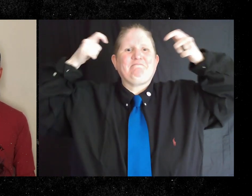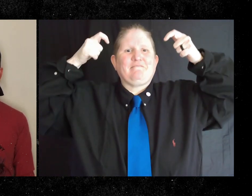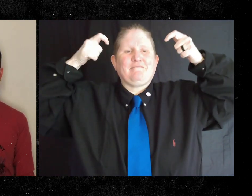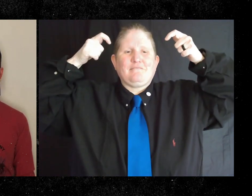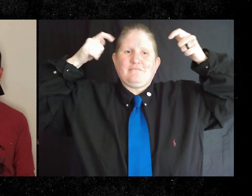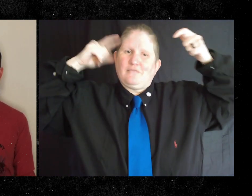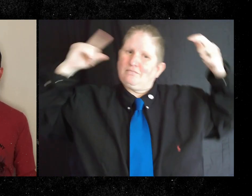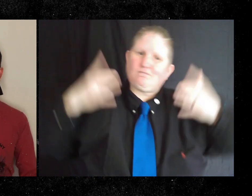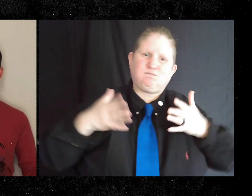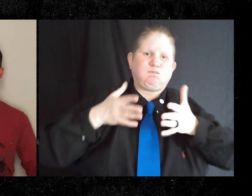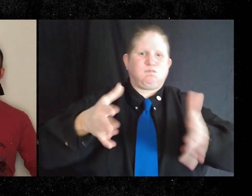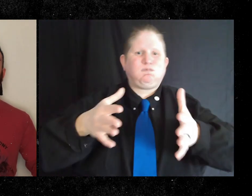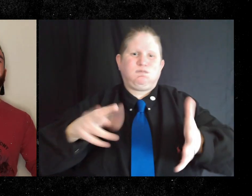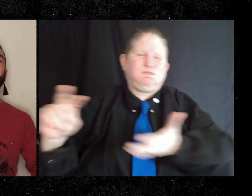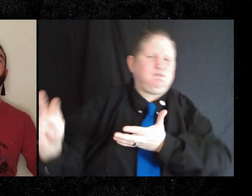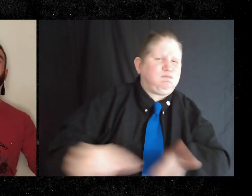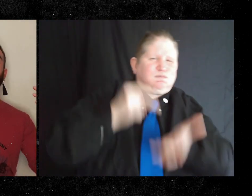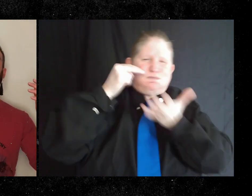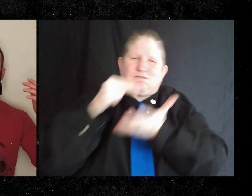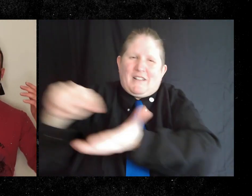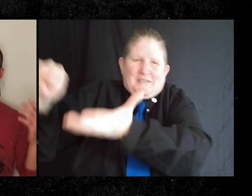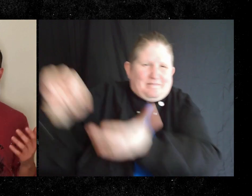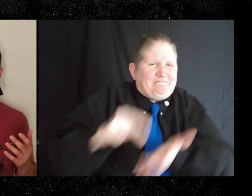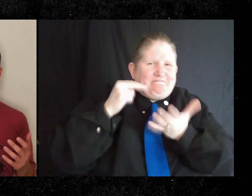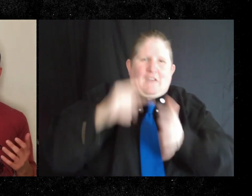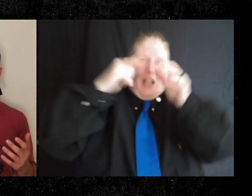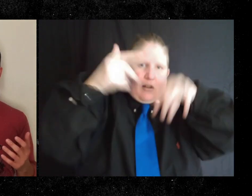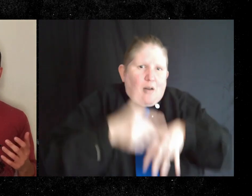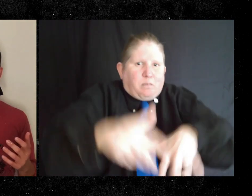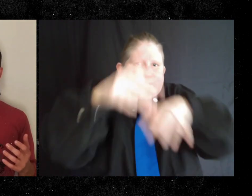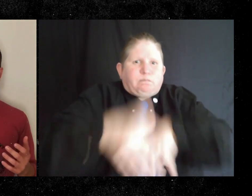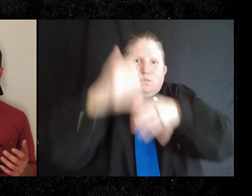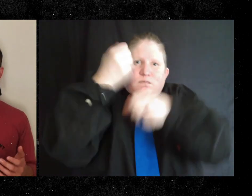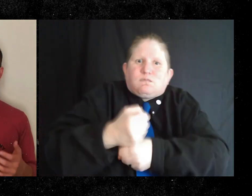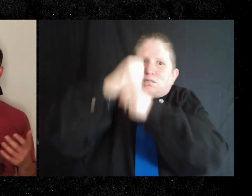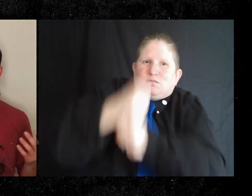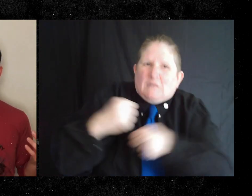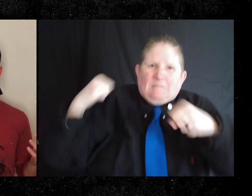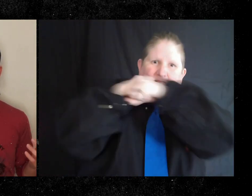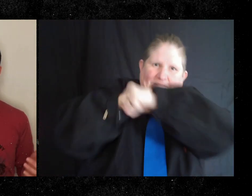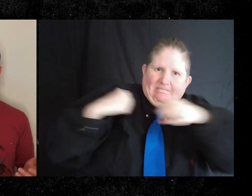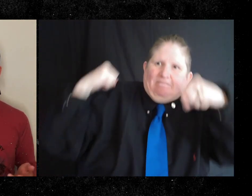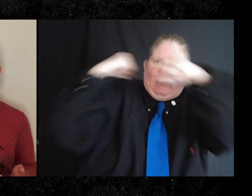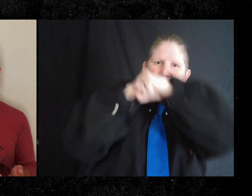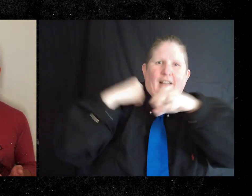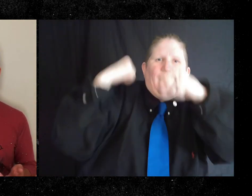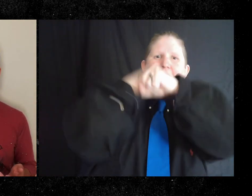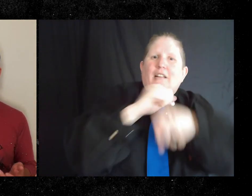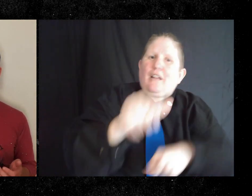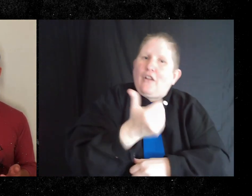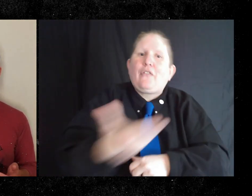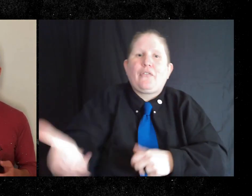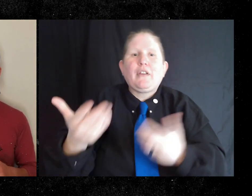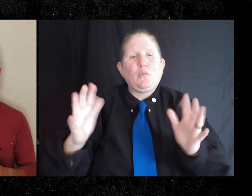tomó las calles y bailó y marchó, y ciertamente otras cosas que hemos conocido